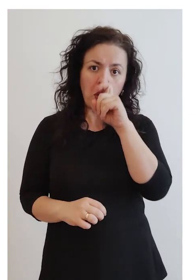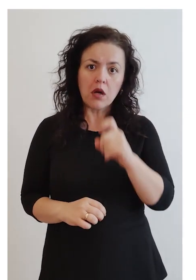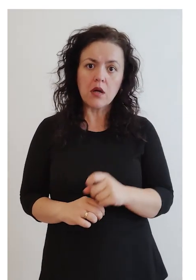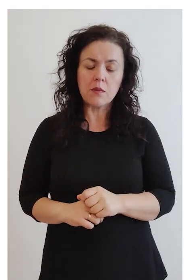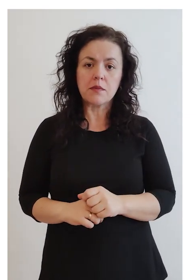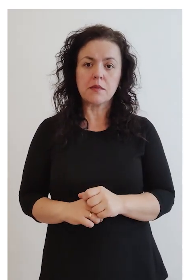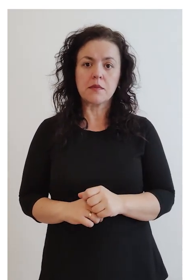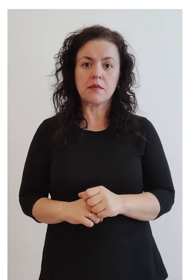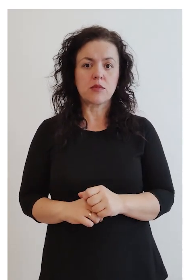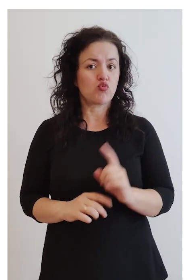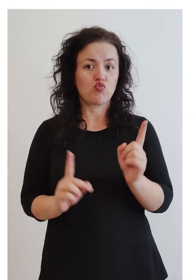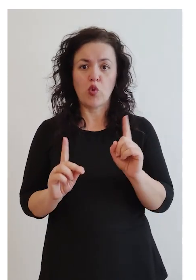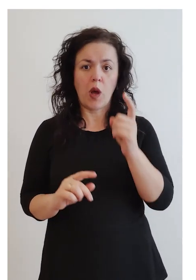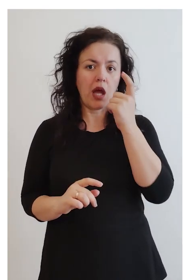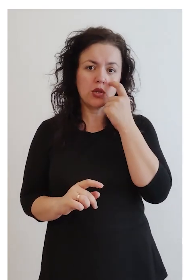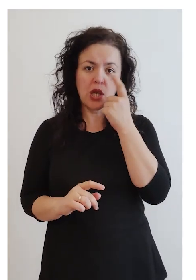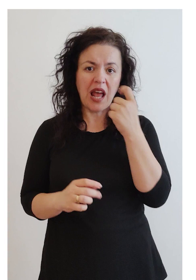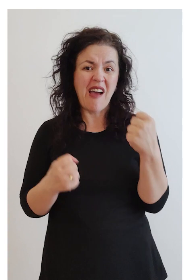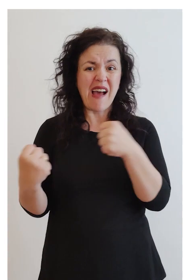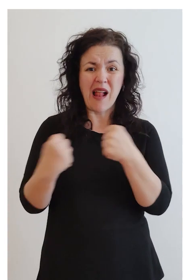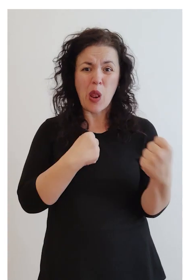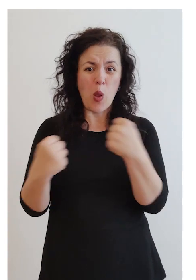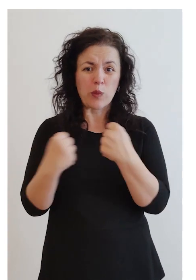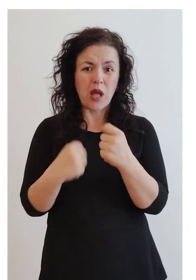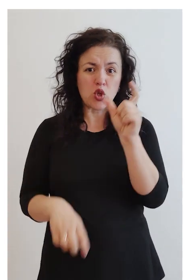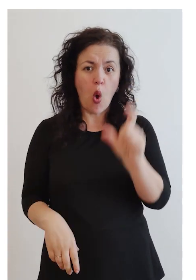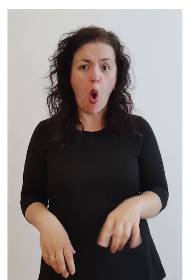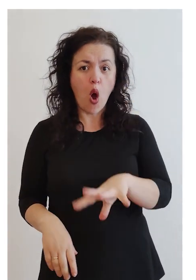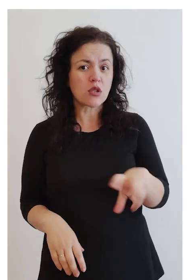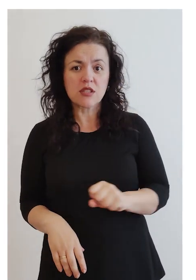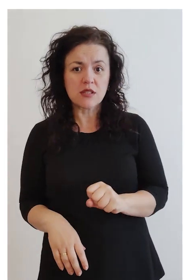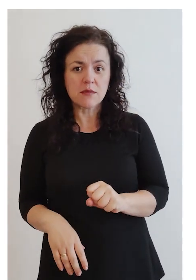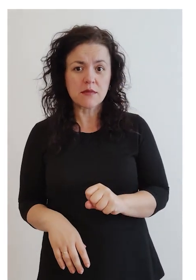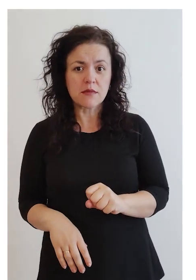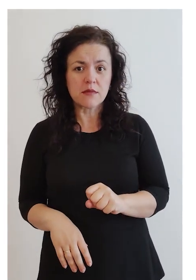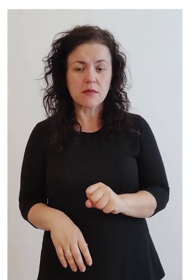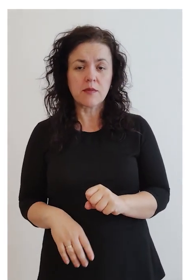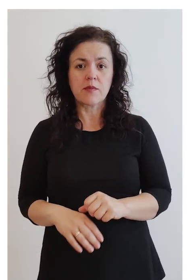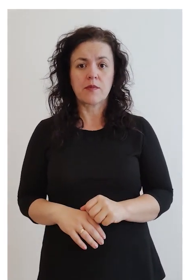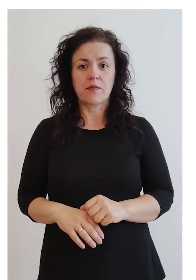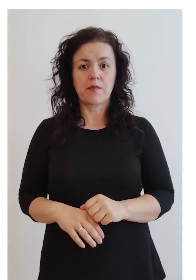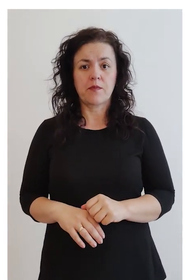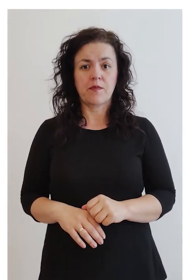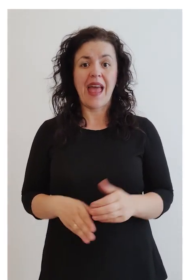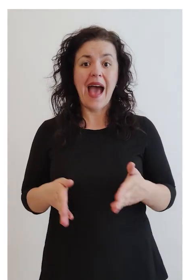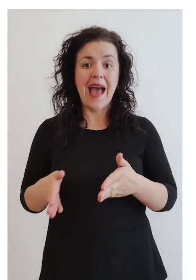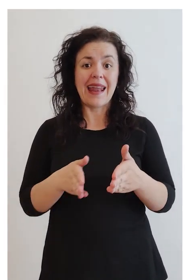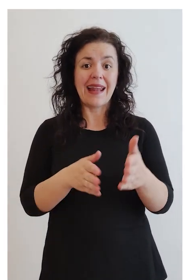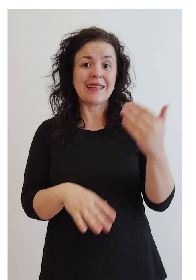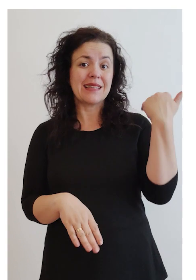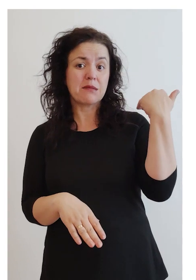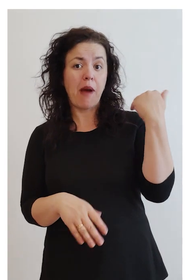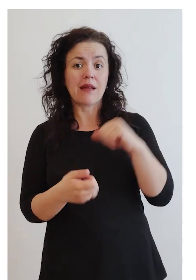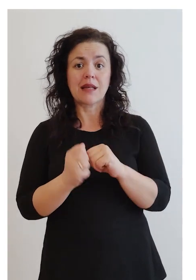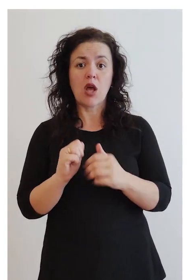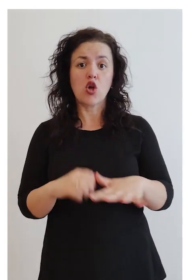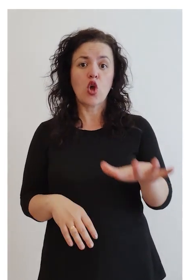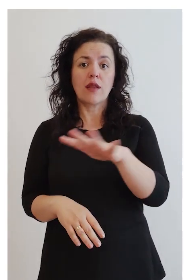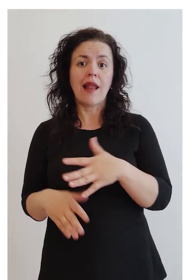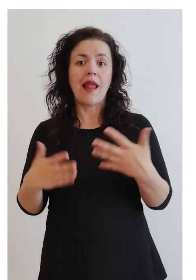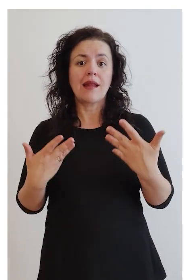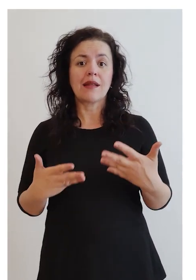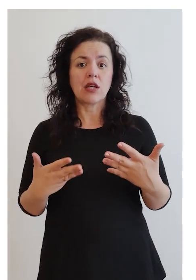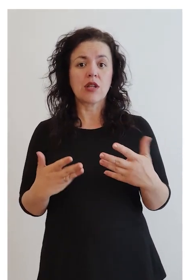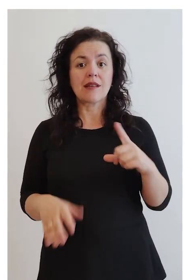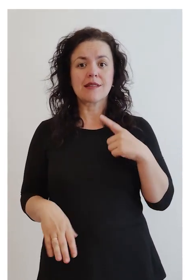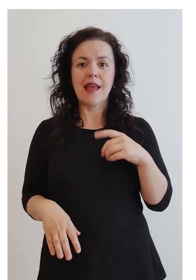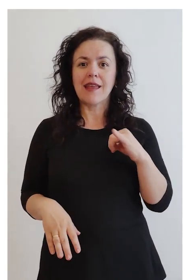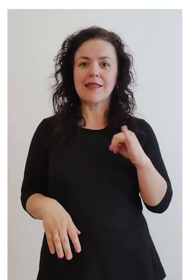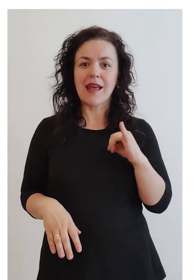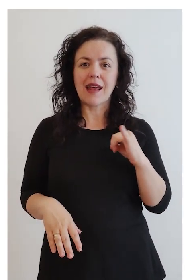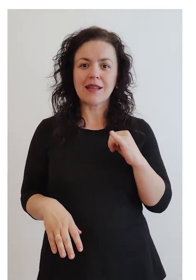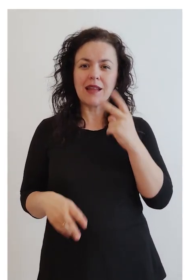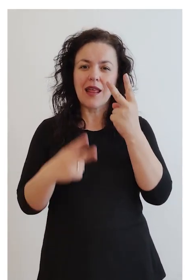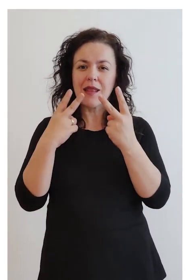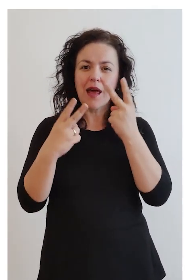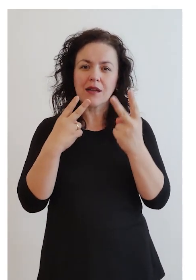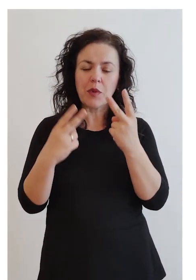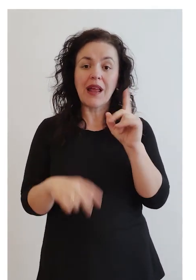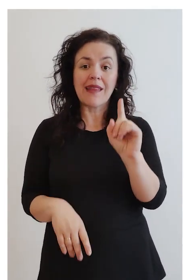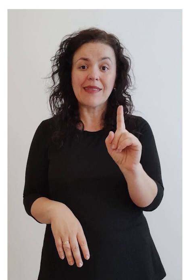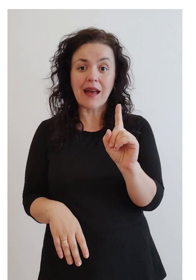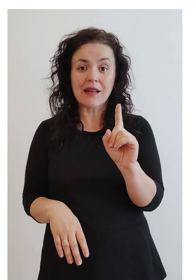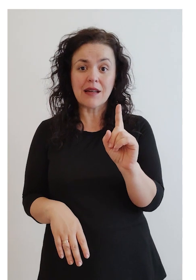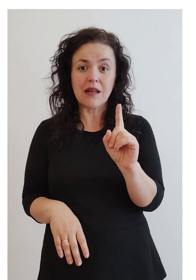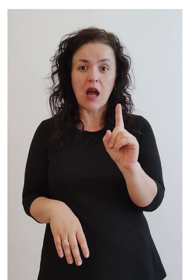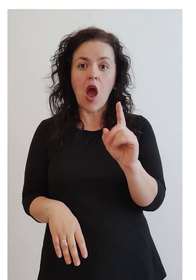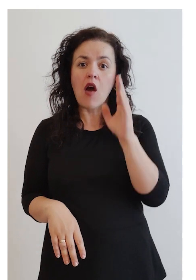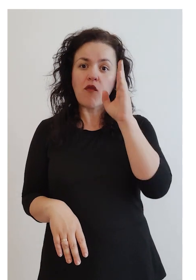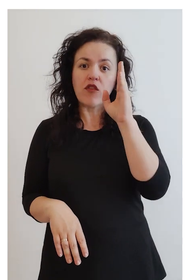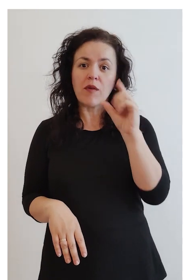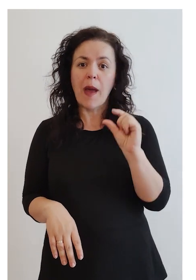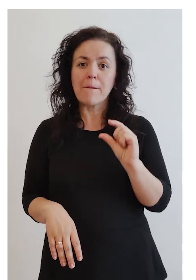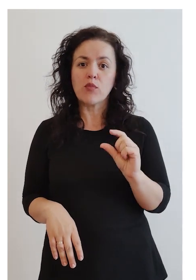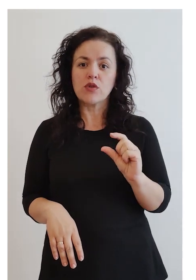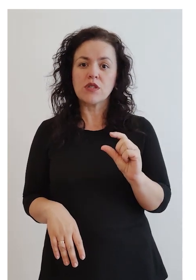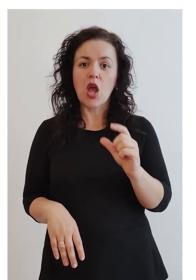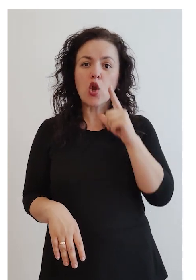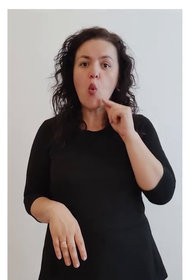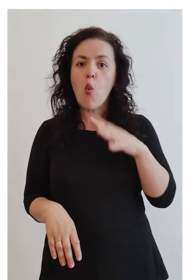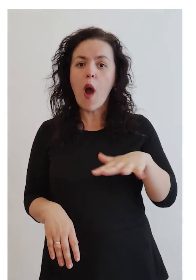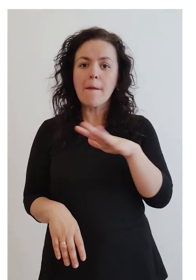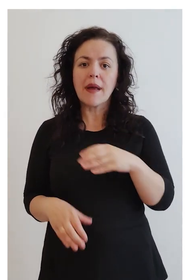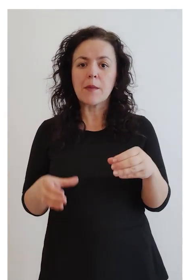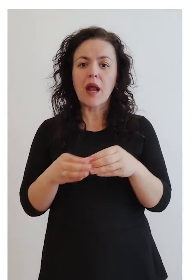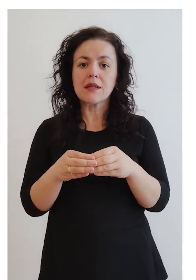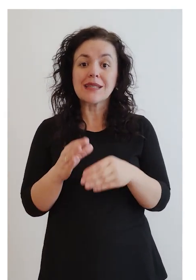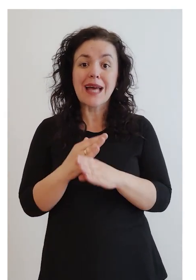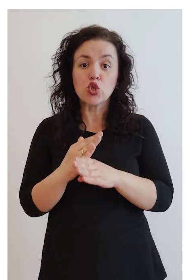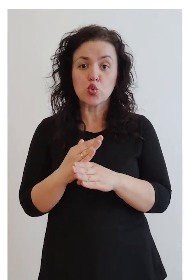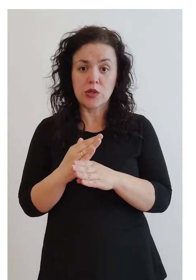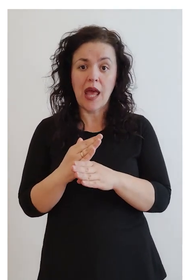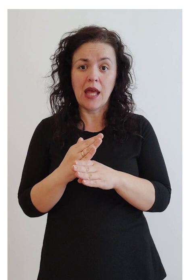Aleile din spate și zonele liniștite sunt interesante de explorat, dar vor fi mai puțini oameni în preajmă care să vă ajute și mai puțini oameni care vor încerca să descurajeze infracțiunile violente.